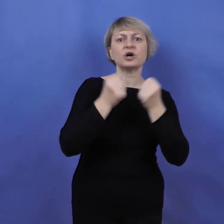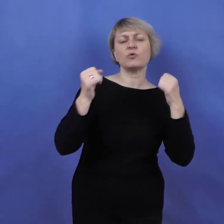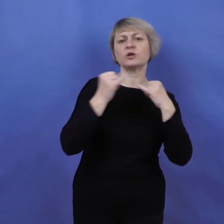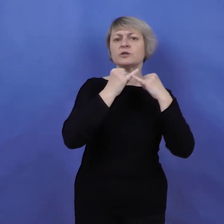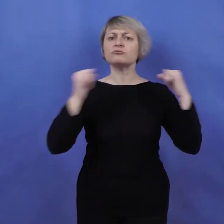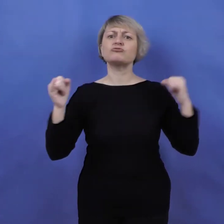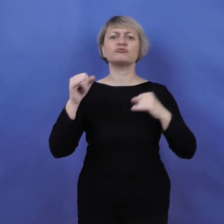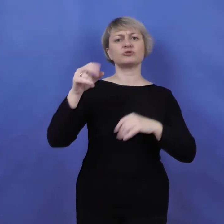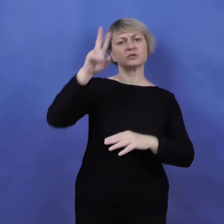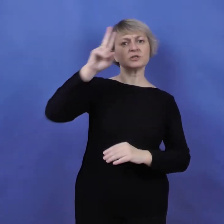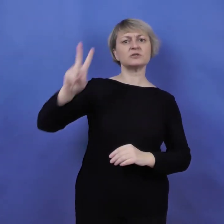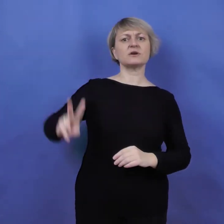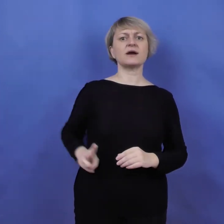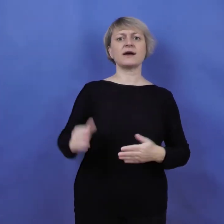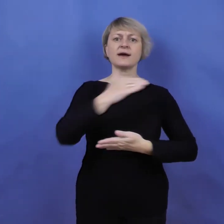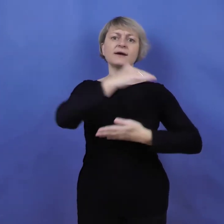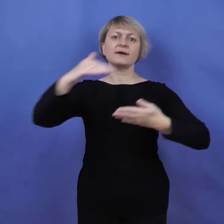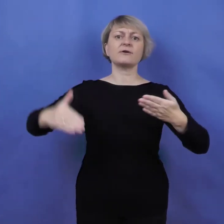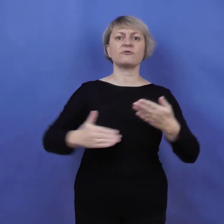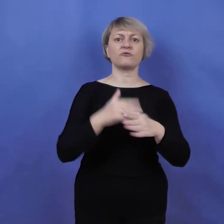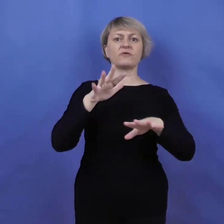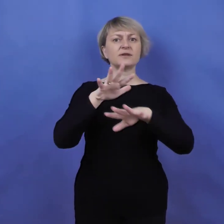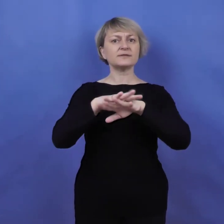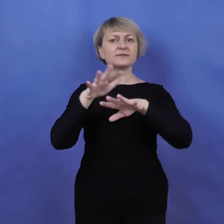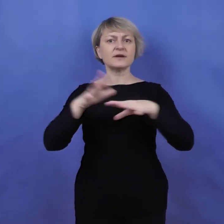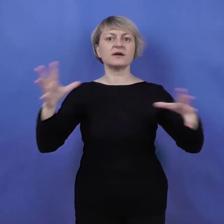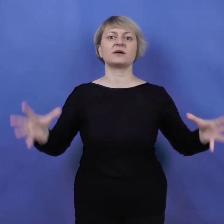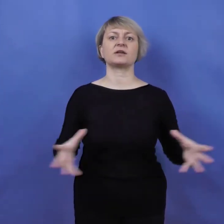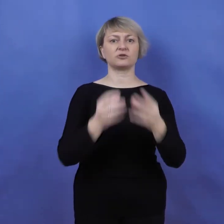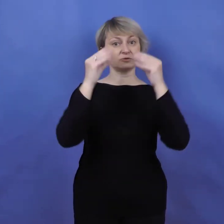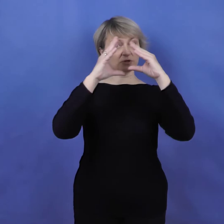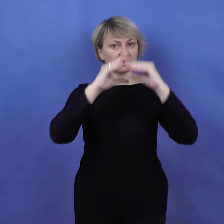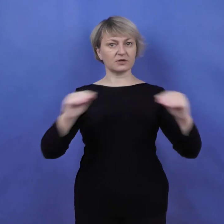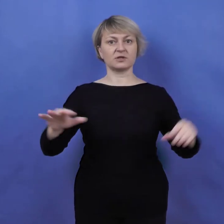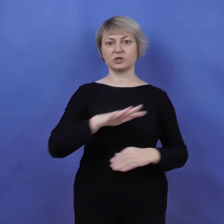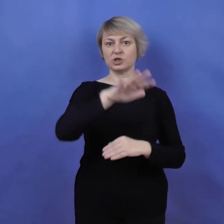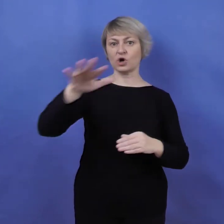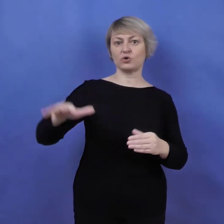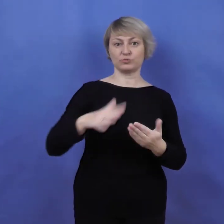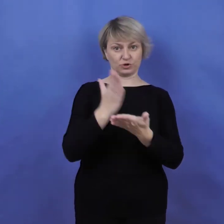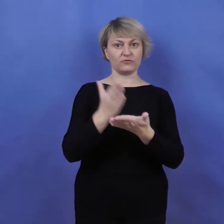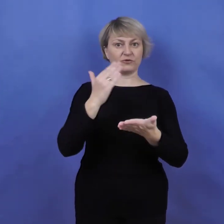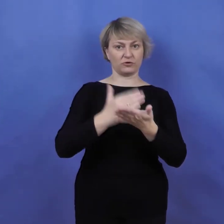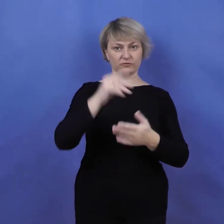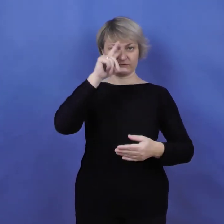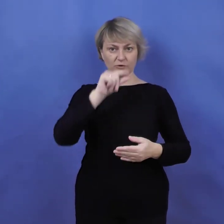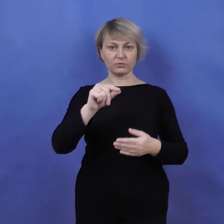krajowego systemu ratowniczo-gaśniczego na obszarze województwa,